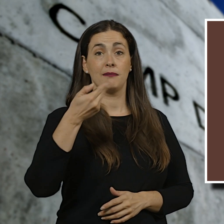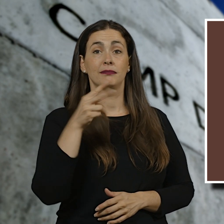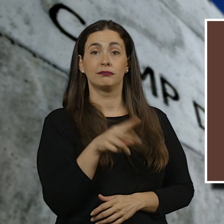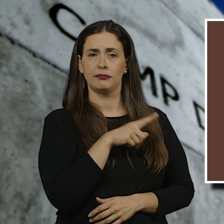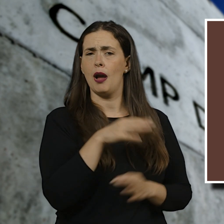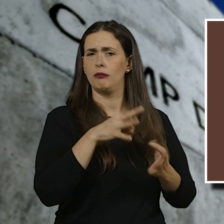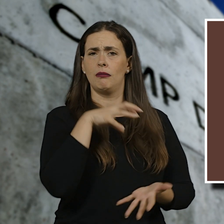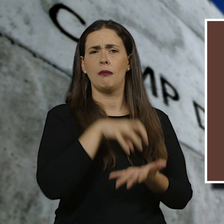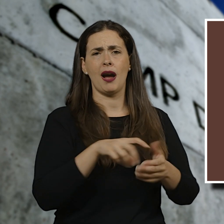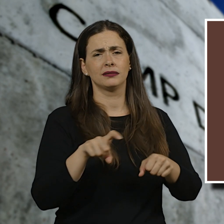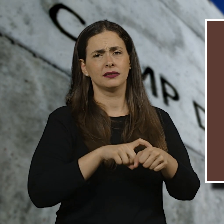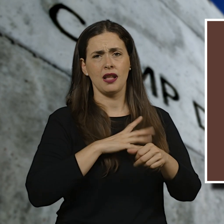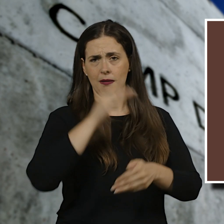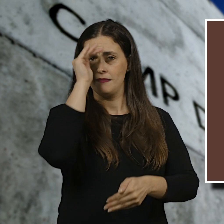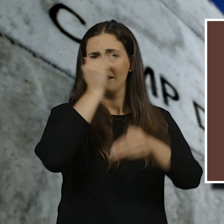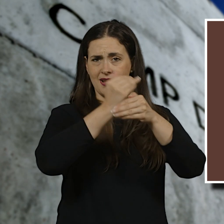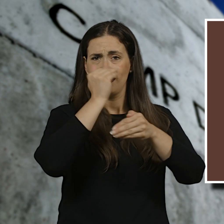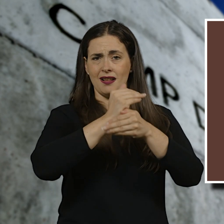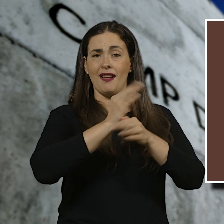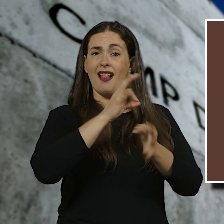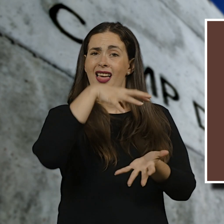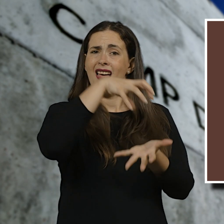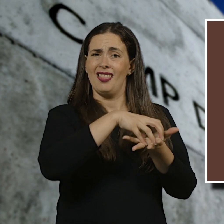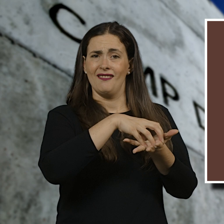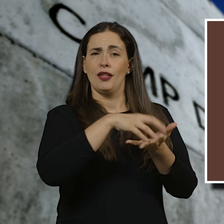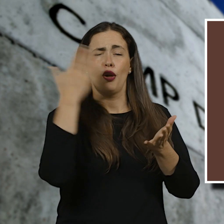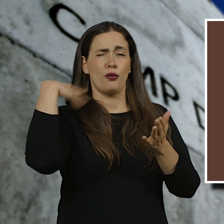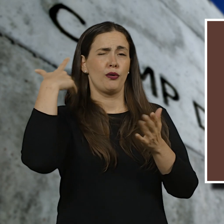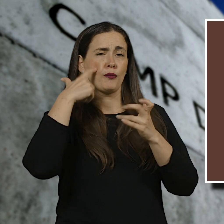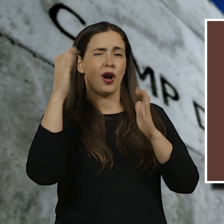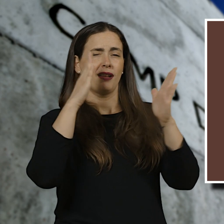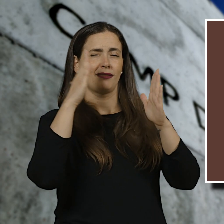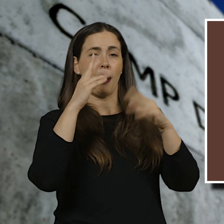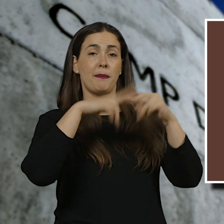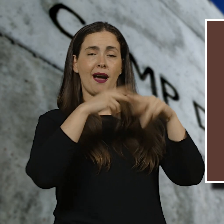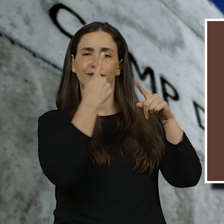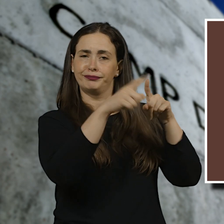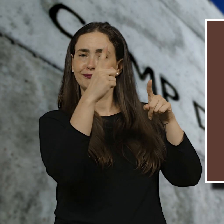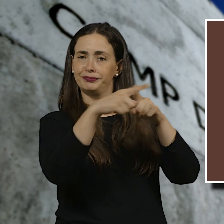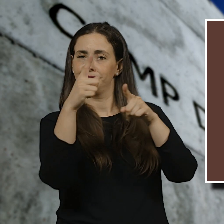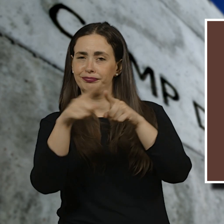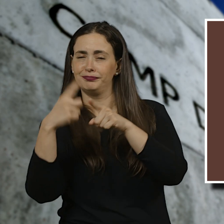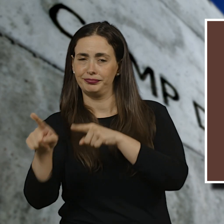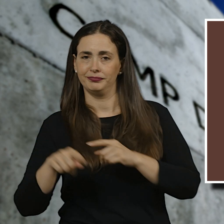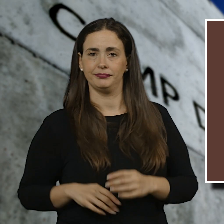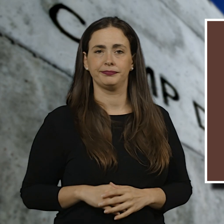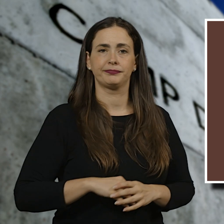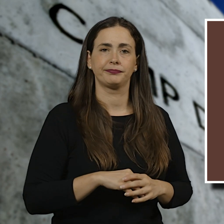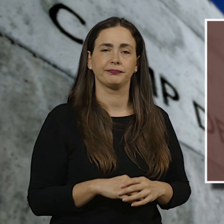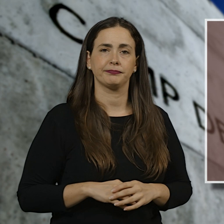Riambau, mas d’origen medieval, és un edifici amb diverses etapes de construcció.